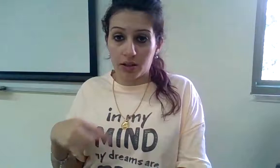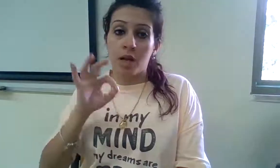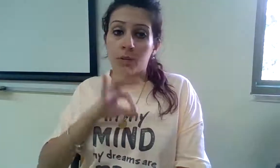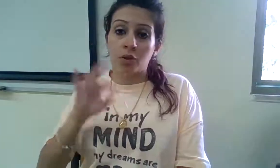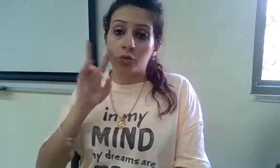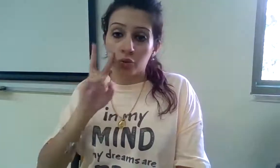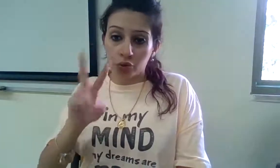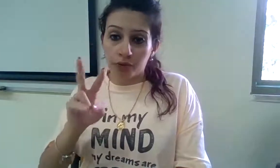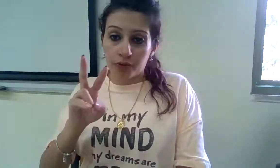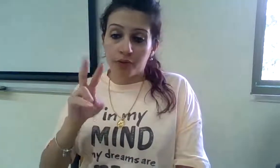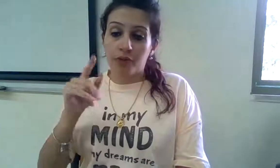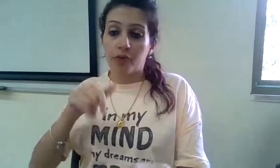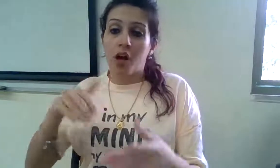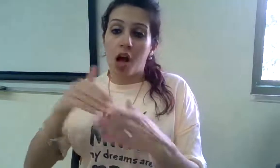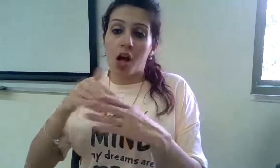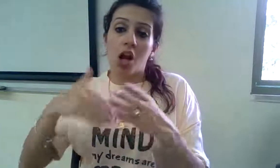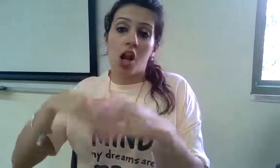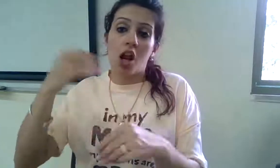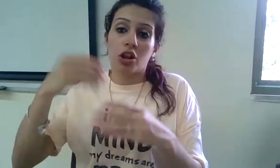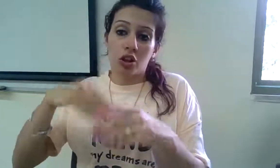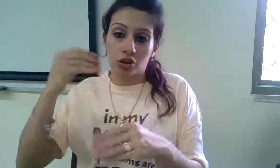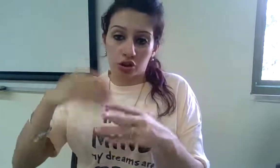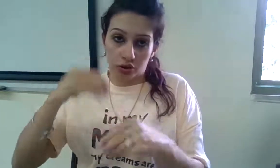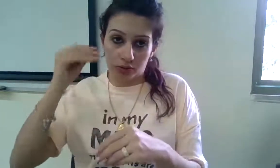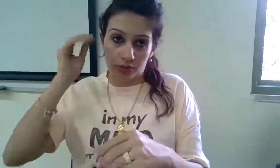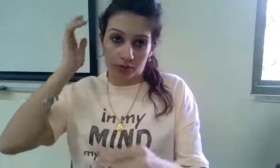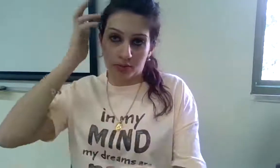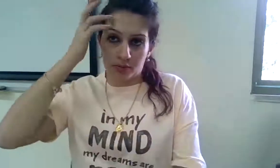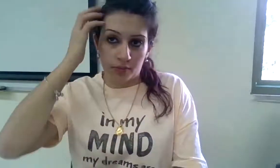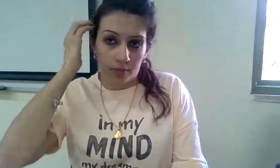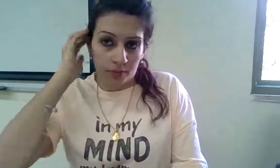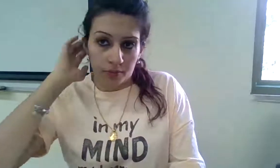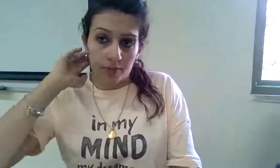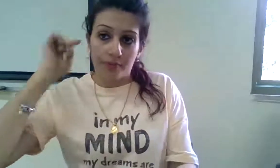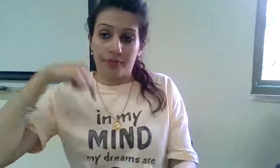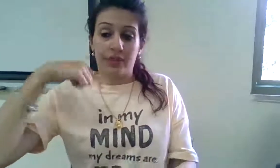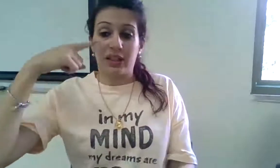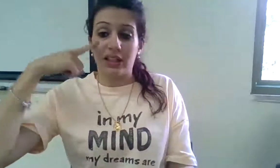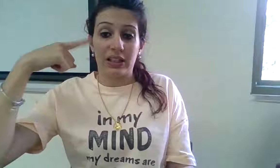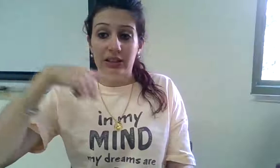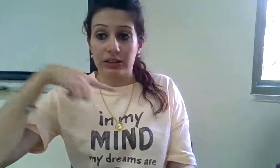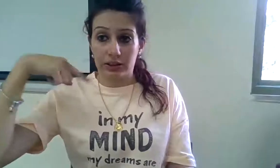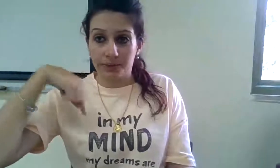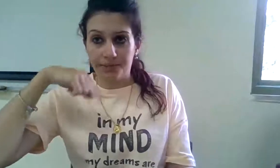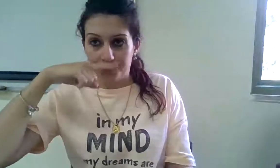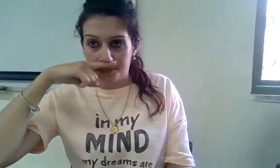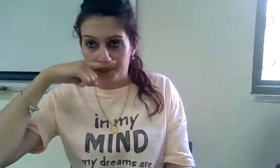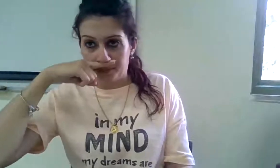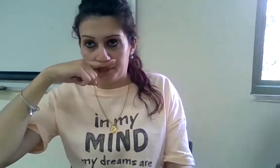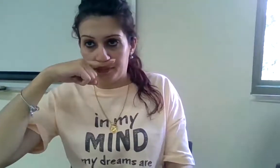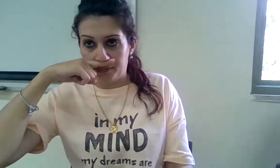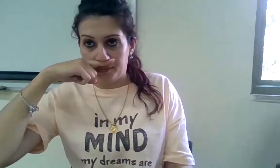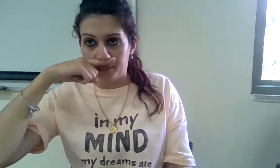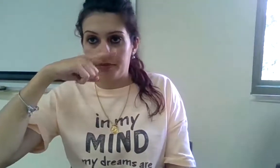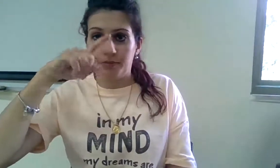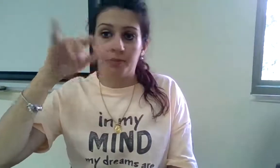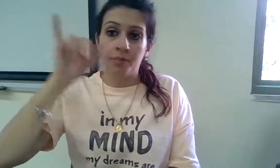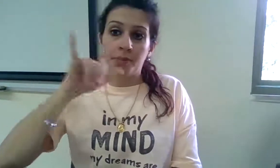طريقة الإشراك مهمة جدا ولكن الأهم هي كيفية التمهيد لذلك